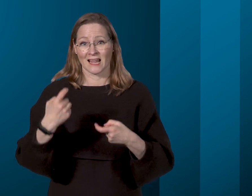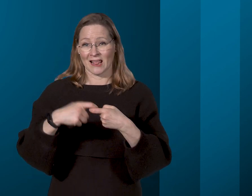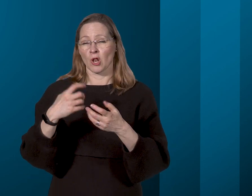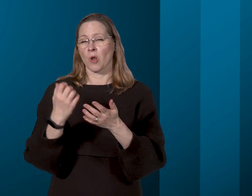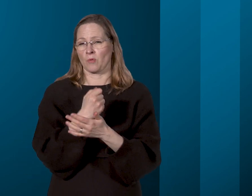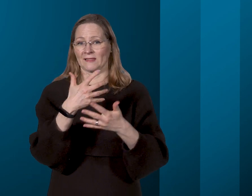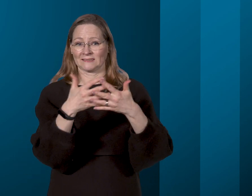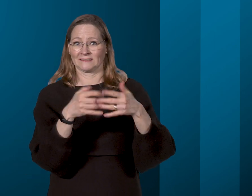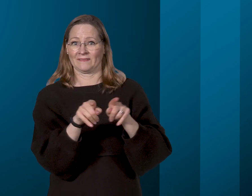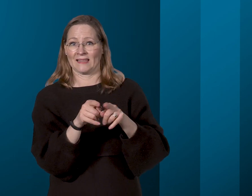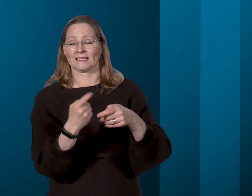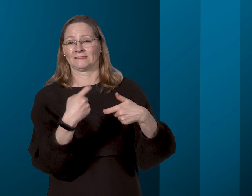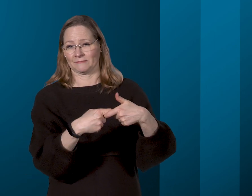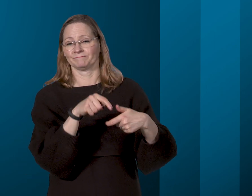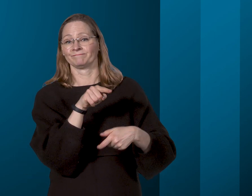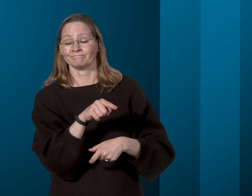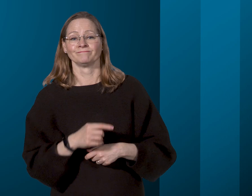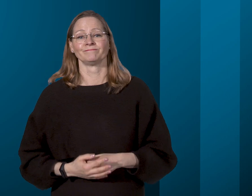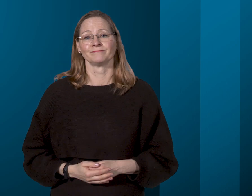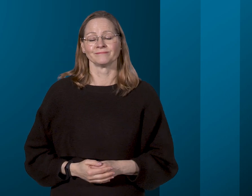Linkit löytyvät tekstin vierestä.